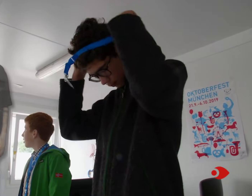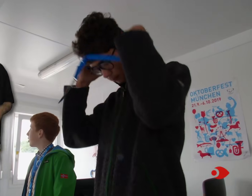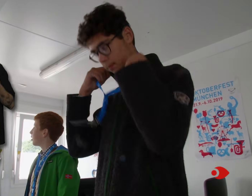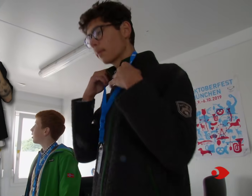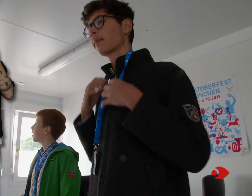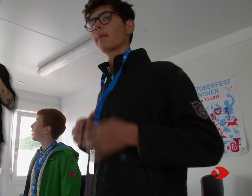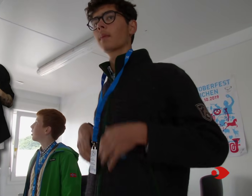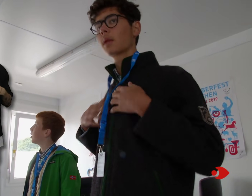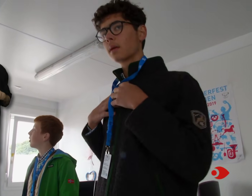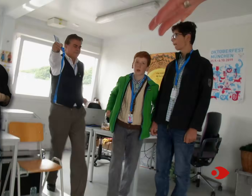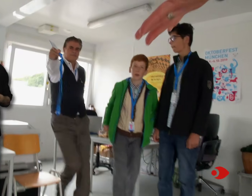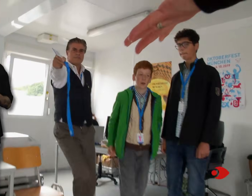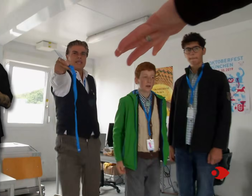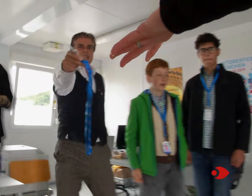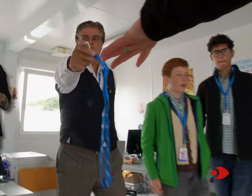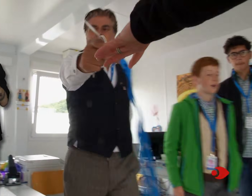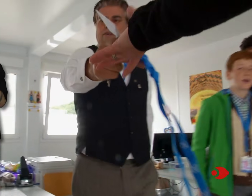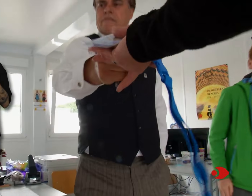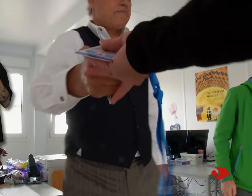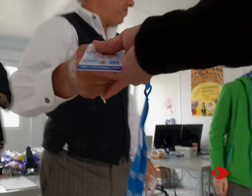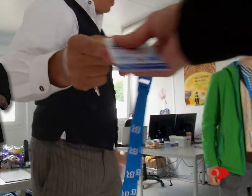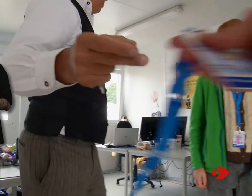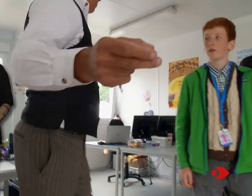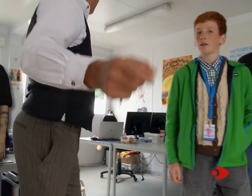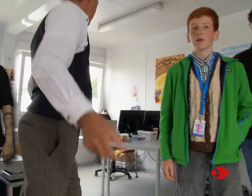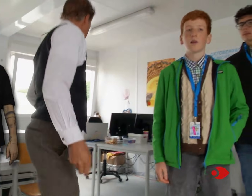Die Ausweise zeigen: Wir haben eine Drehgenehmigung für den Platz.